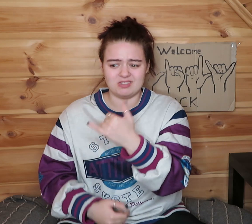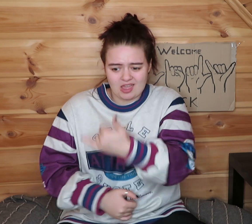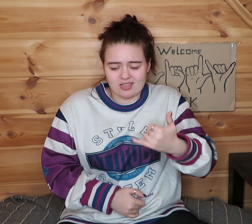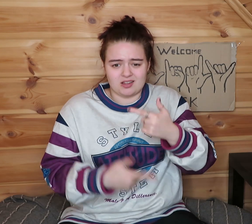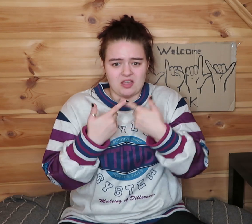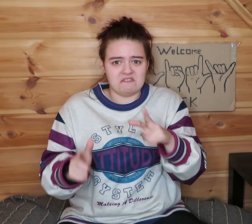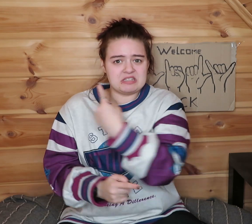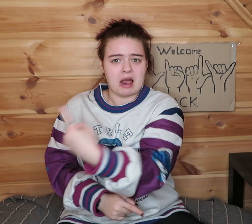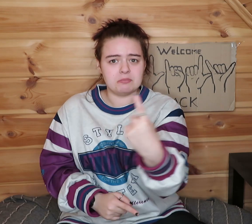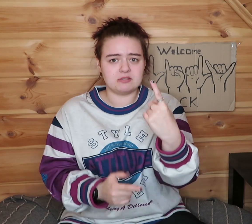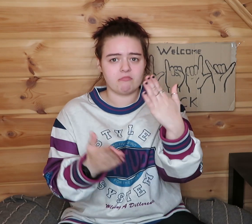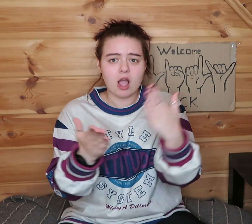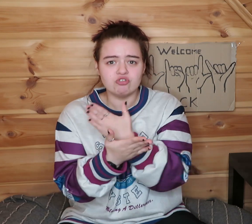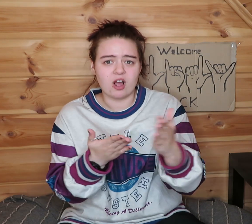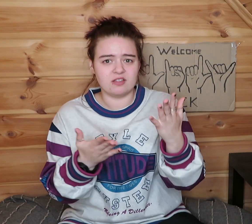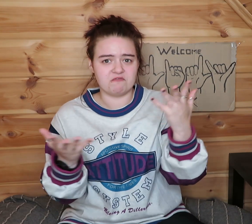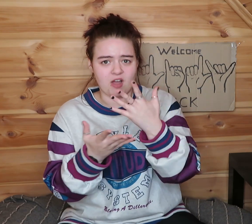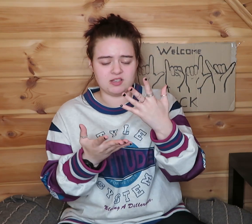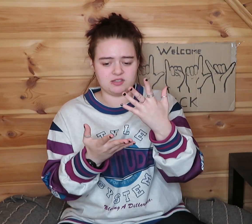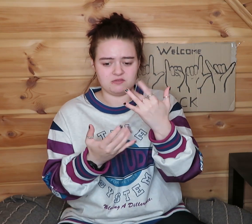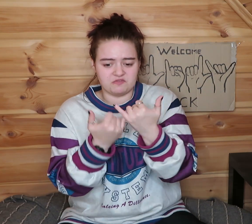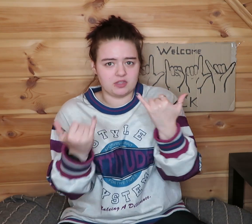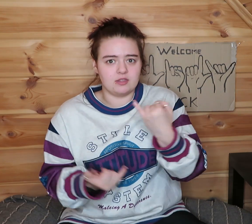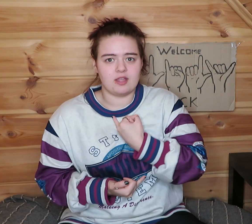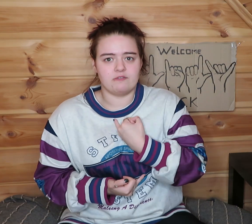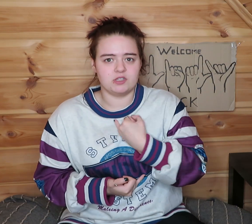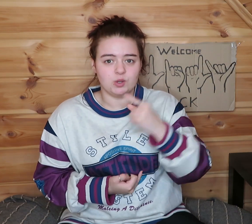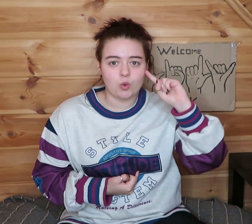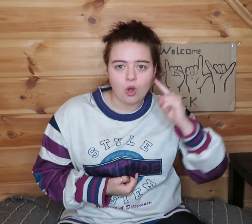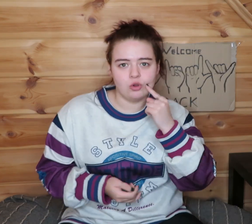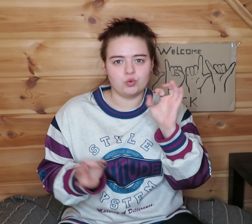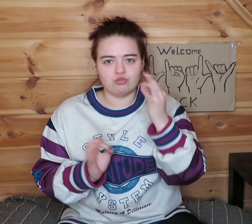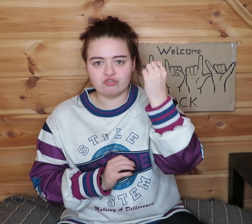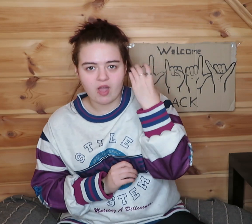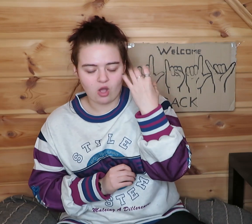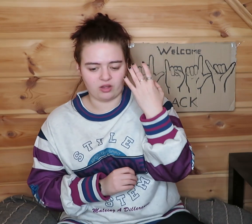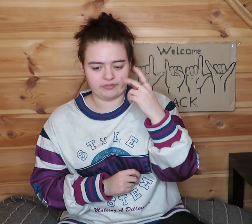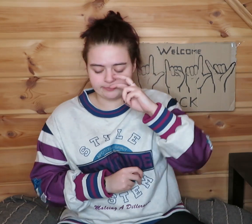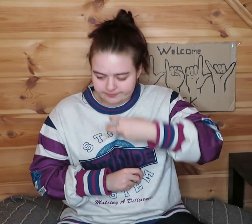Jeder darf selbst entscheiden wie er oder sie sich identifizieren. Ob sie sich als taub oder schwerhörig bezeichnen.